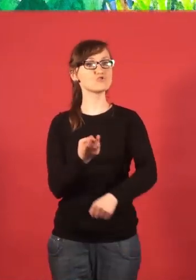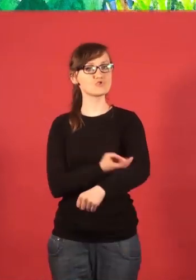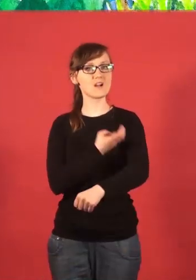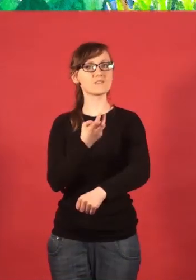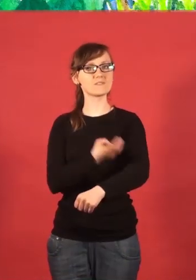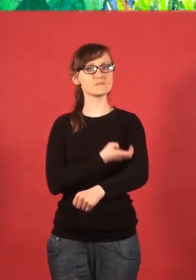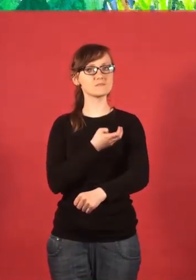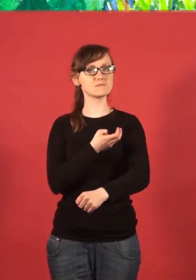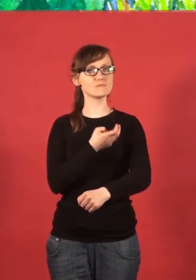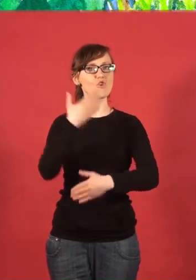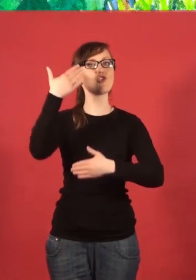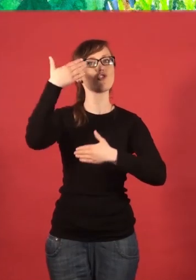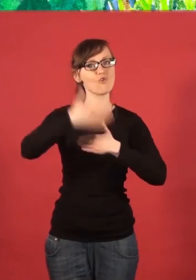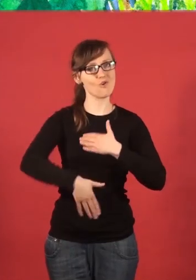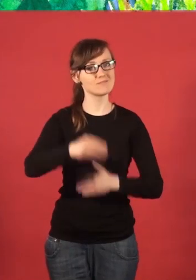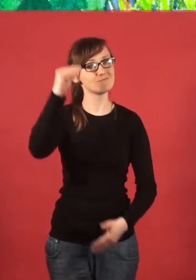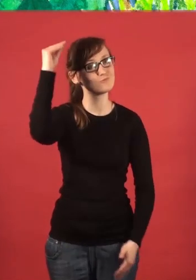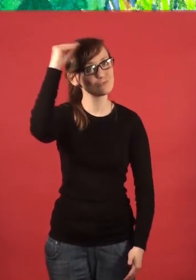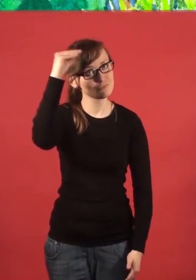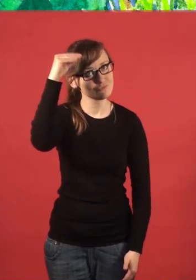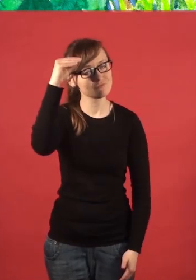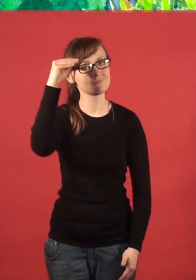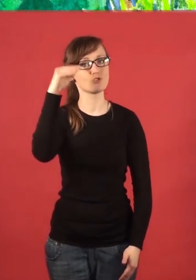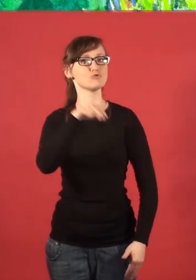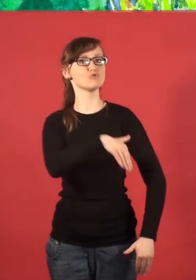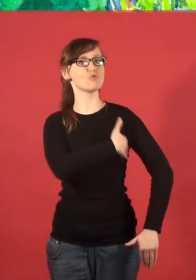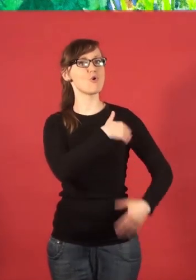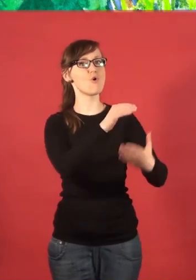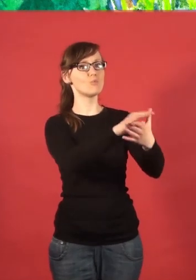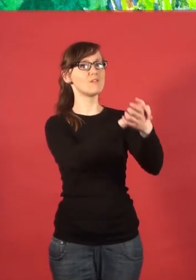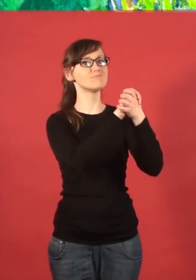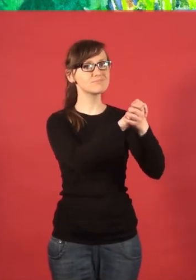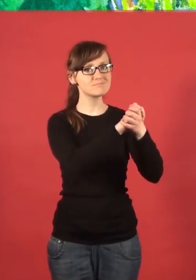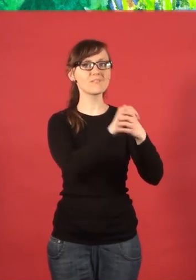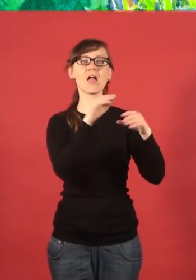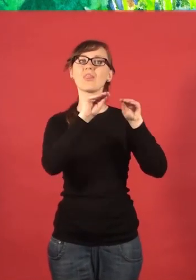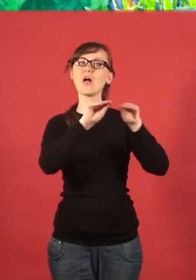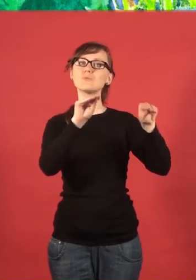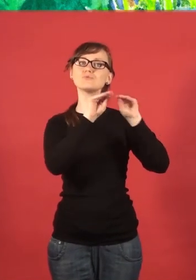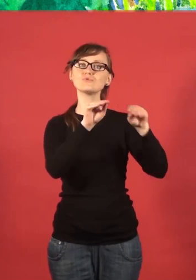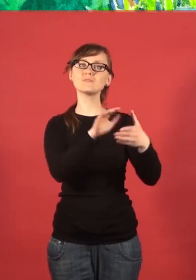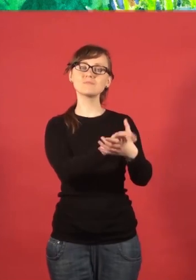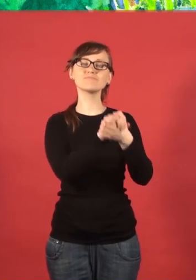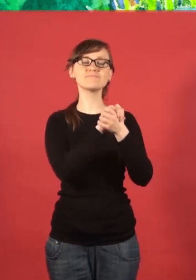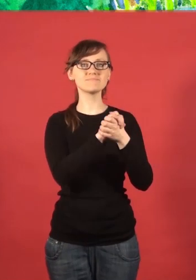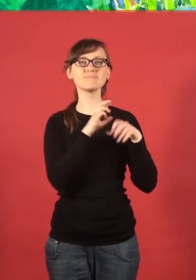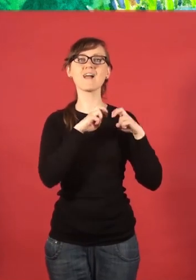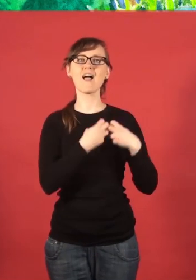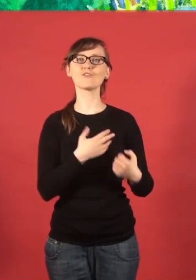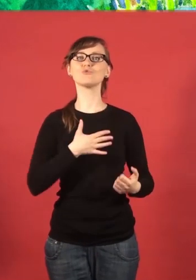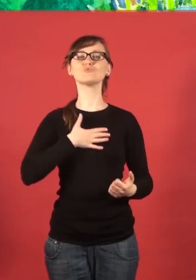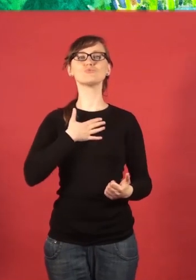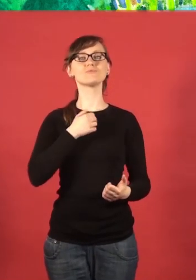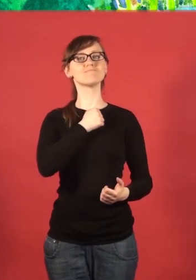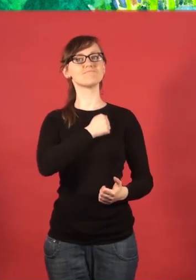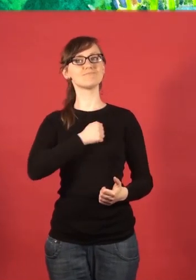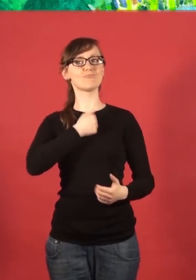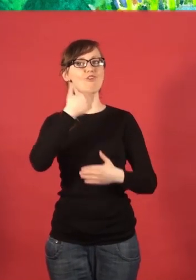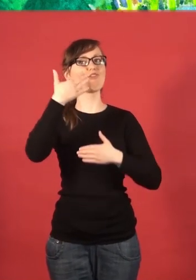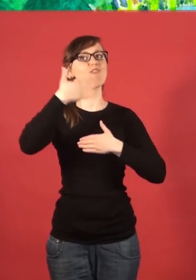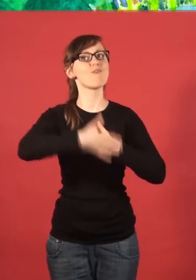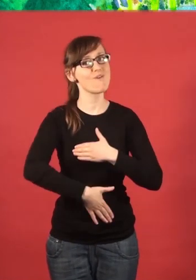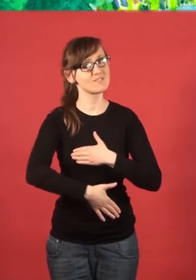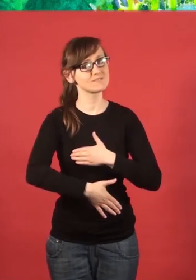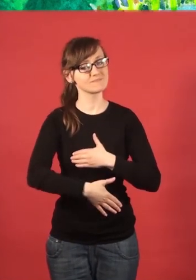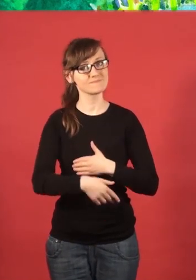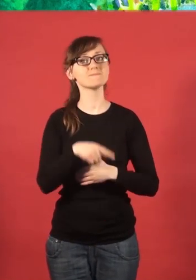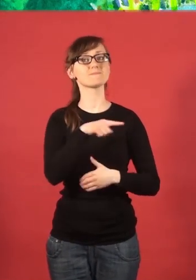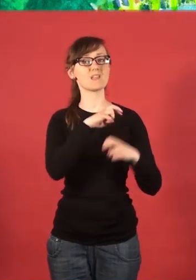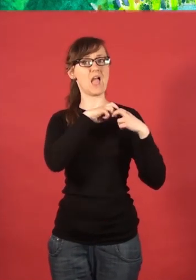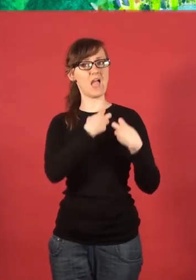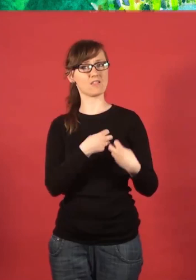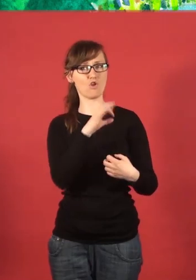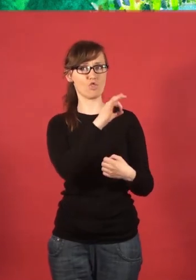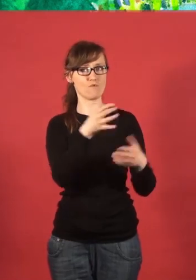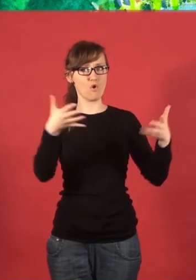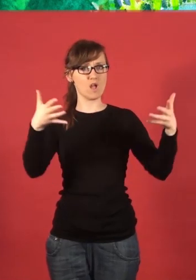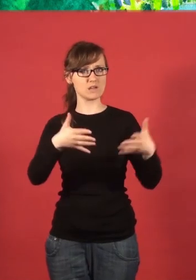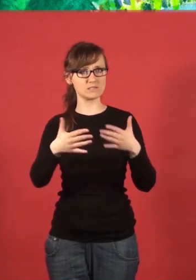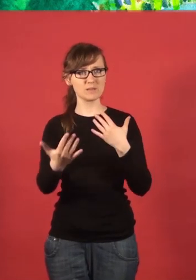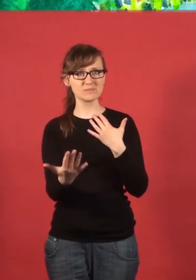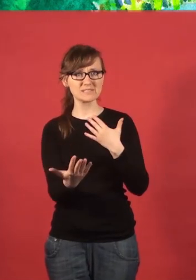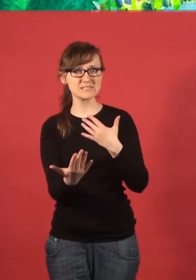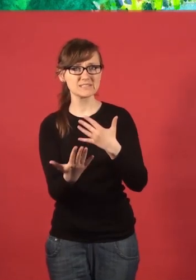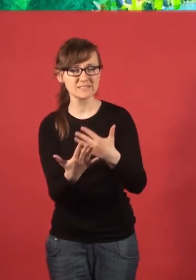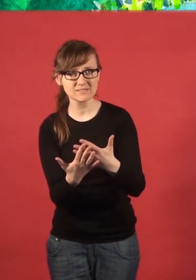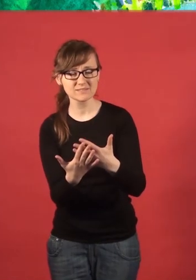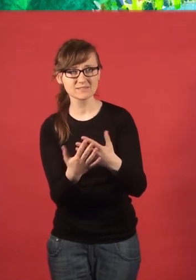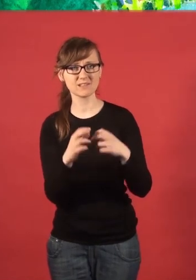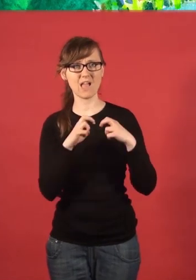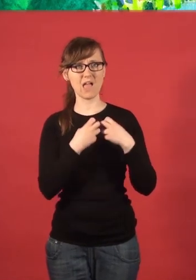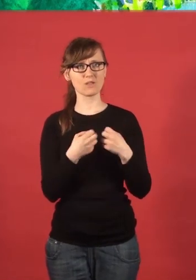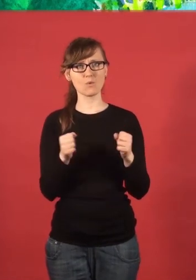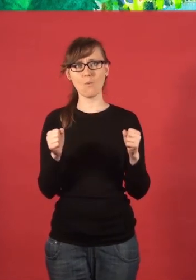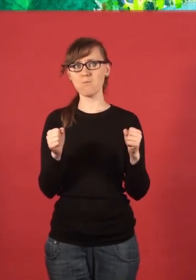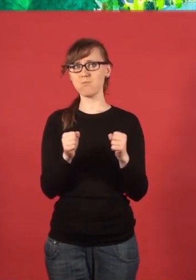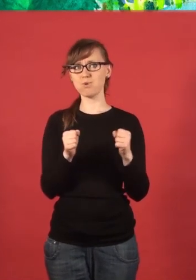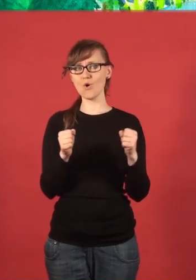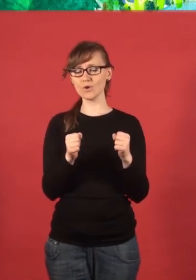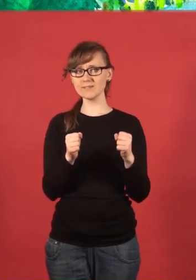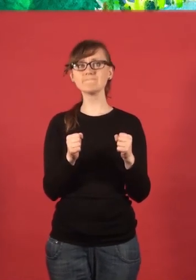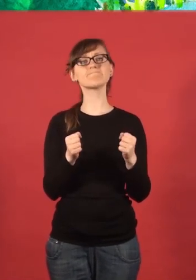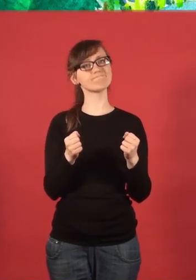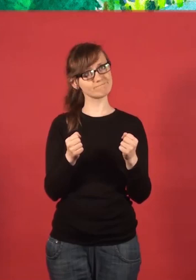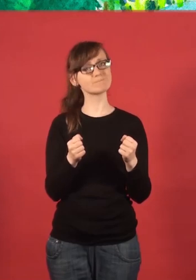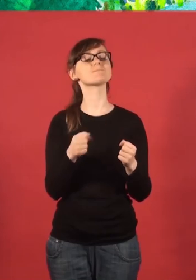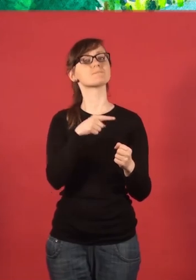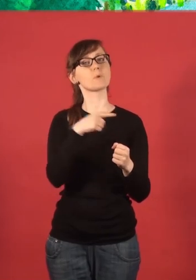W czerwcu nadszedł koniec nauki i pożegnanie z panną Stacy, która opuszczała szkołę w Avonlea. Ania i Diana, zapłakane, wracały do domu w bardzo smutnym nastroju. Ania z lękiem oczekiwała dnia egzaminu.